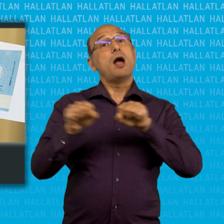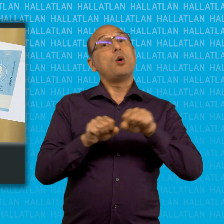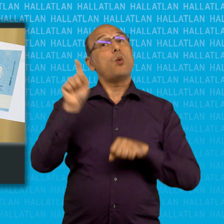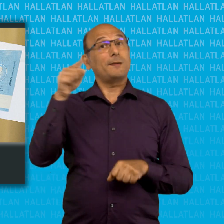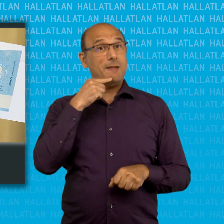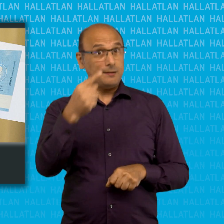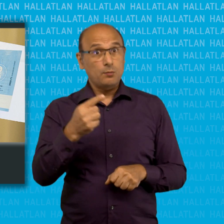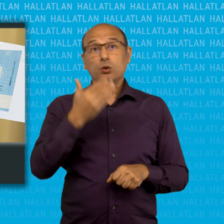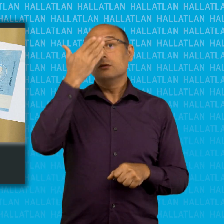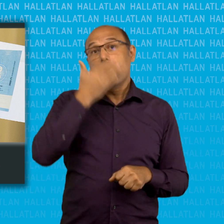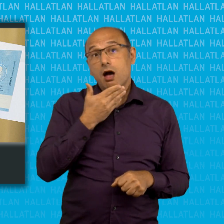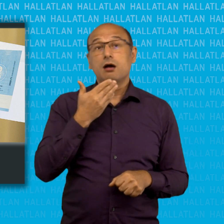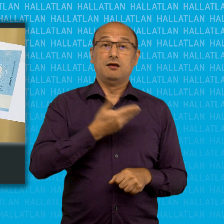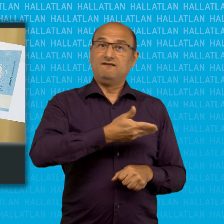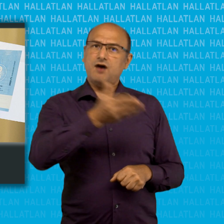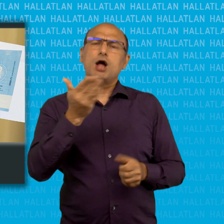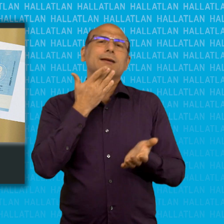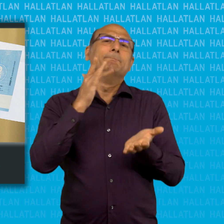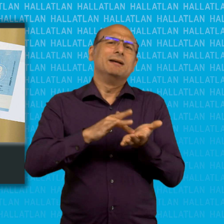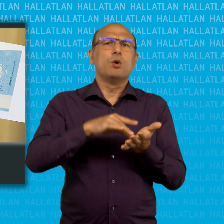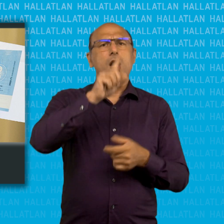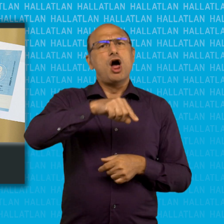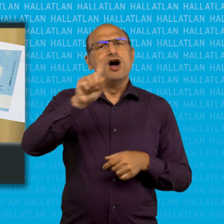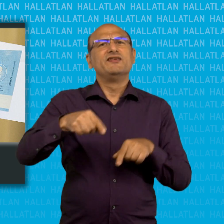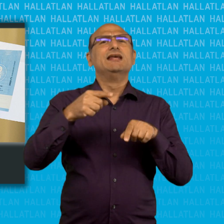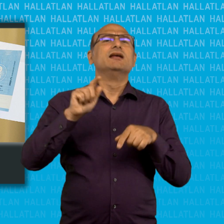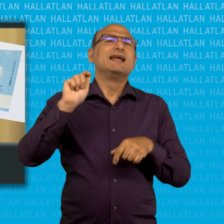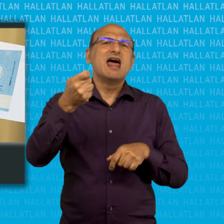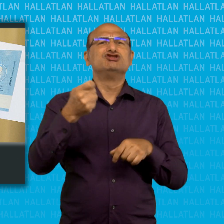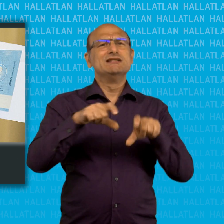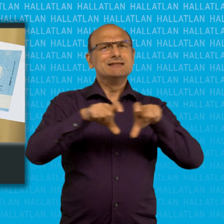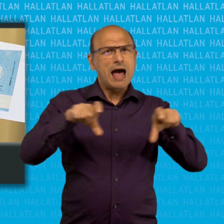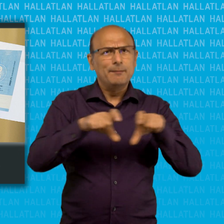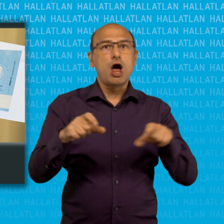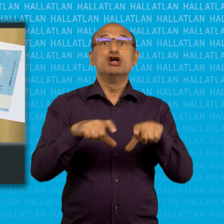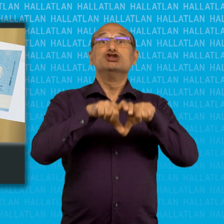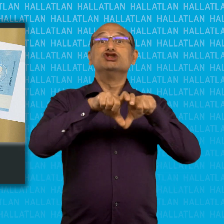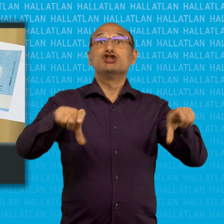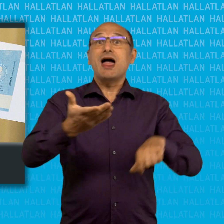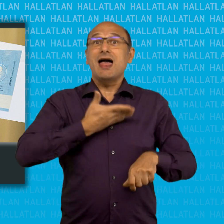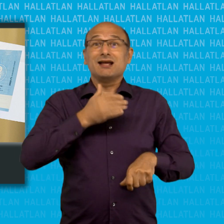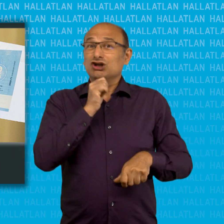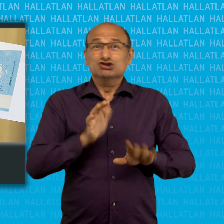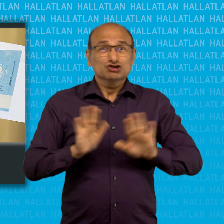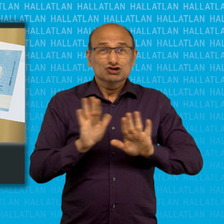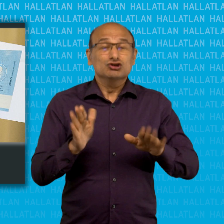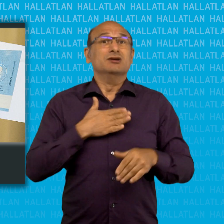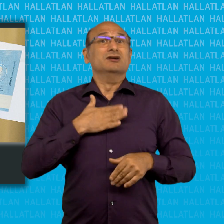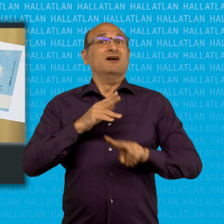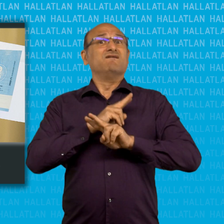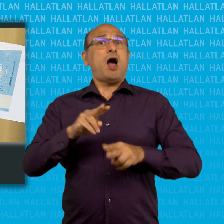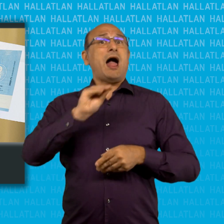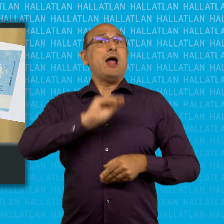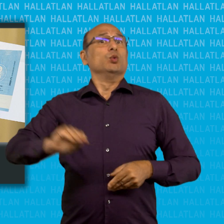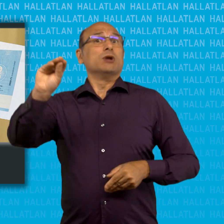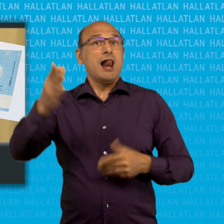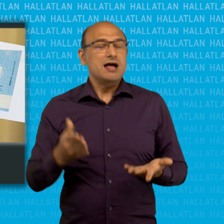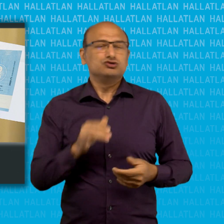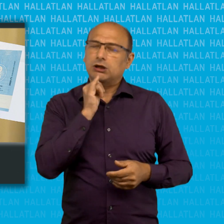Amennyiben a jogosult a számláját nem csekken, hanem átutalással rendezi,